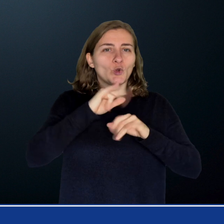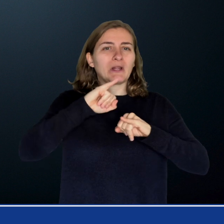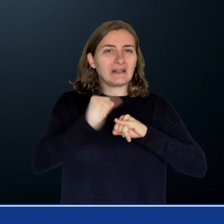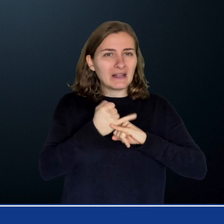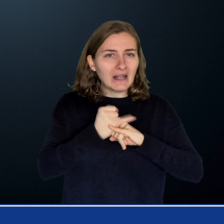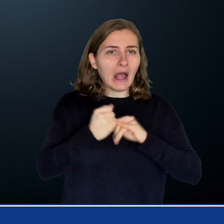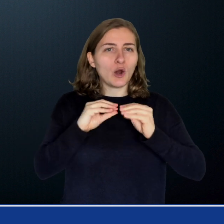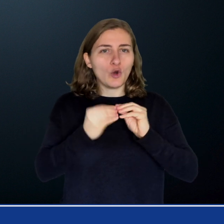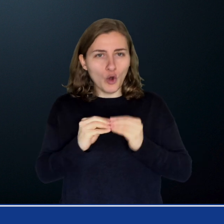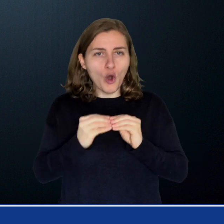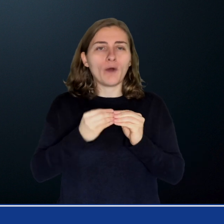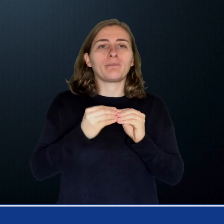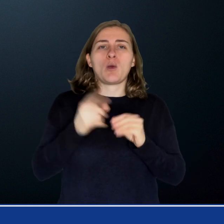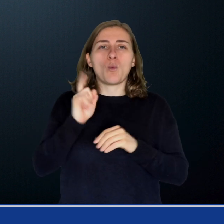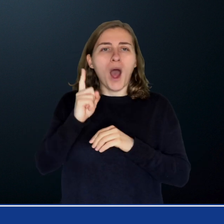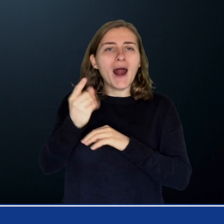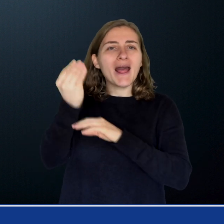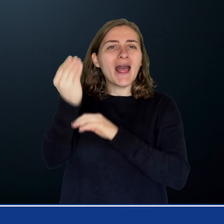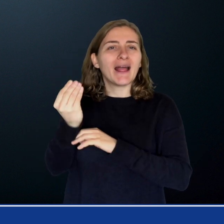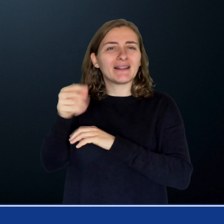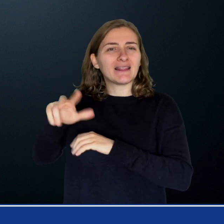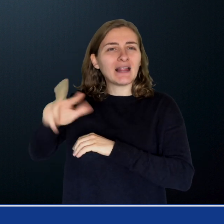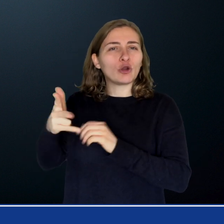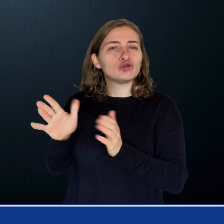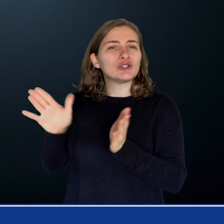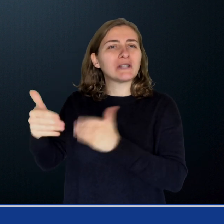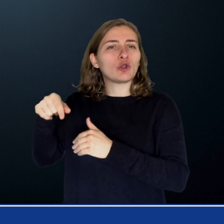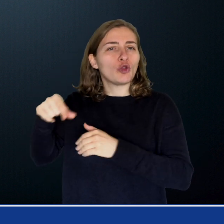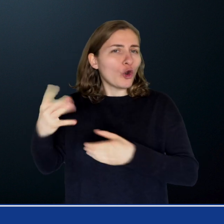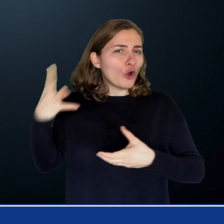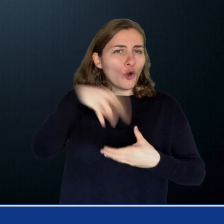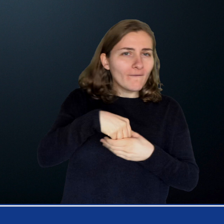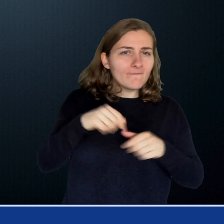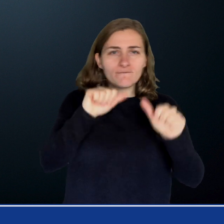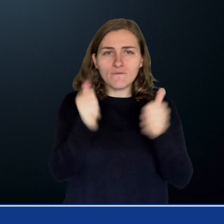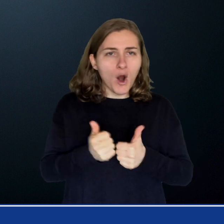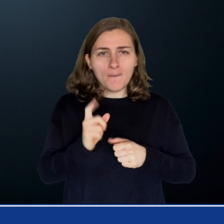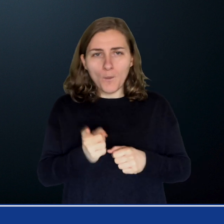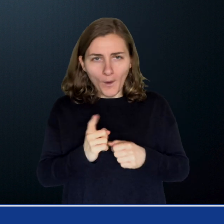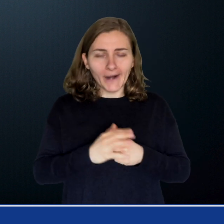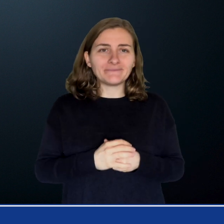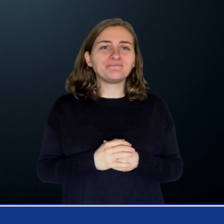sono definite le modalità attuative del trattamento, i beneficiari, e le forme di coinvolgimento degli enti del Terzo settore.